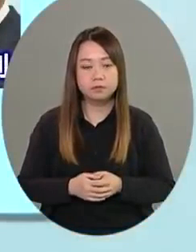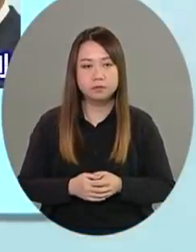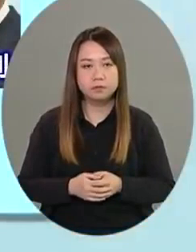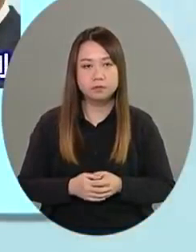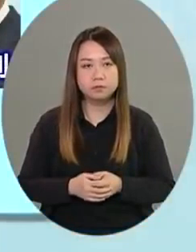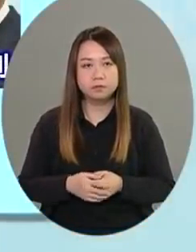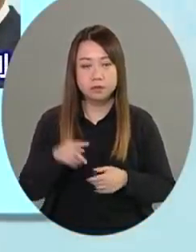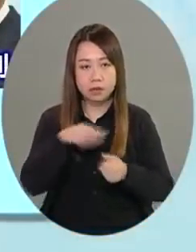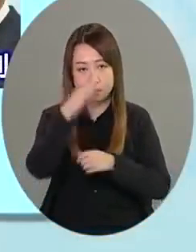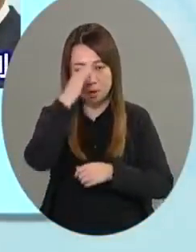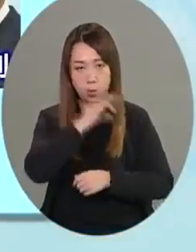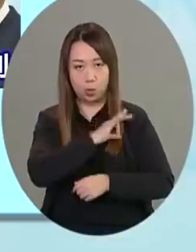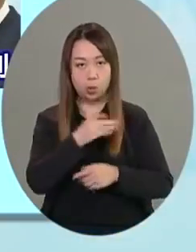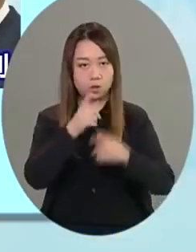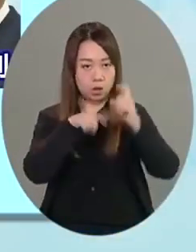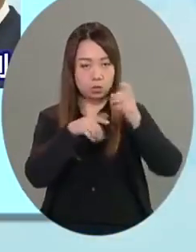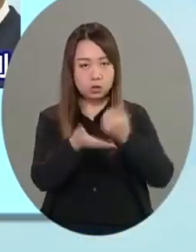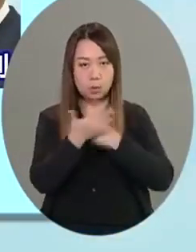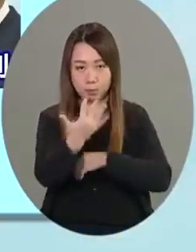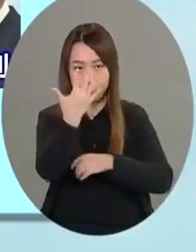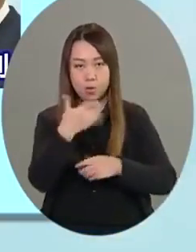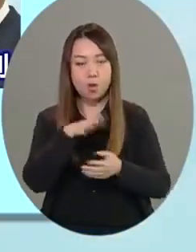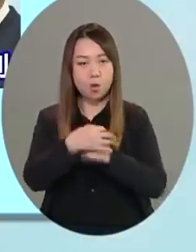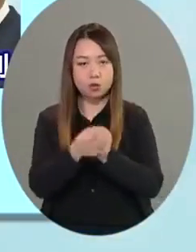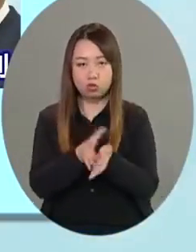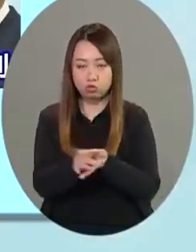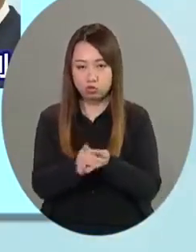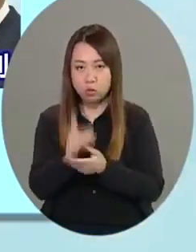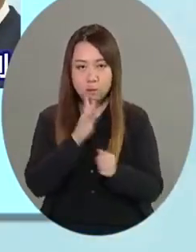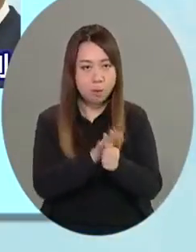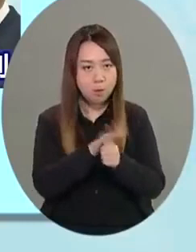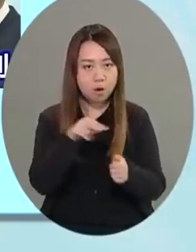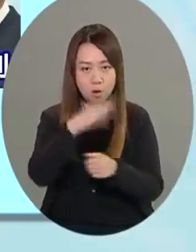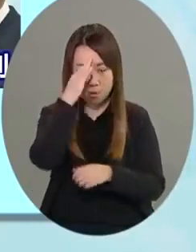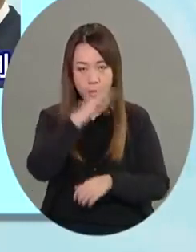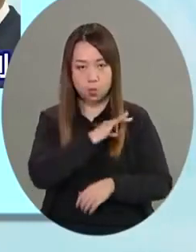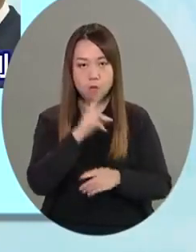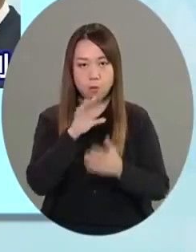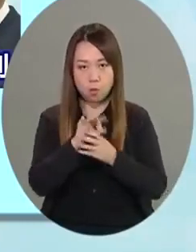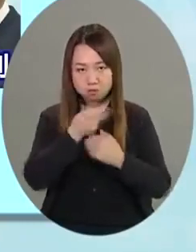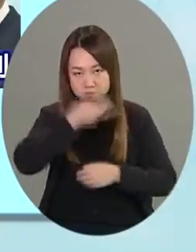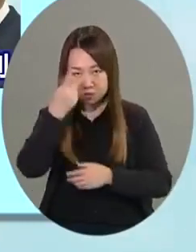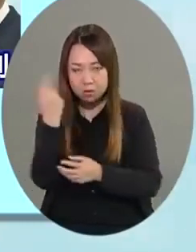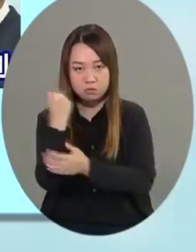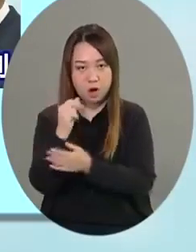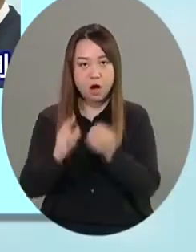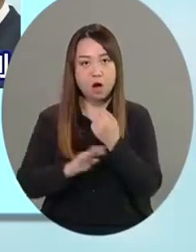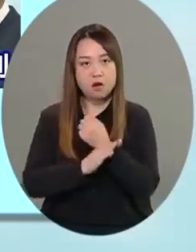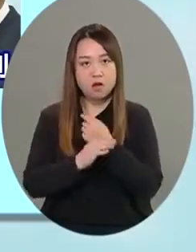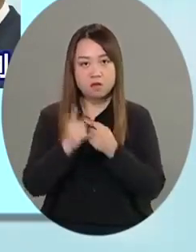监警会九月委聘了五位国际专家协助监警会 审视反修例示威相关的警务工作和程序